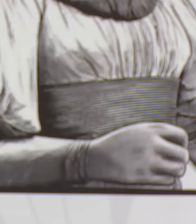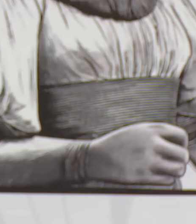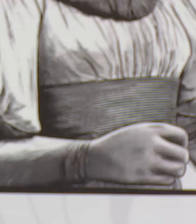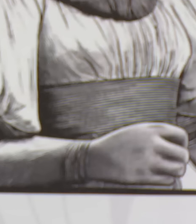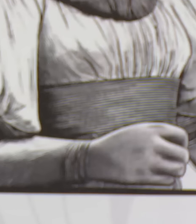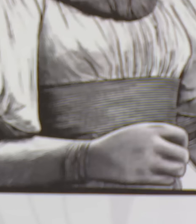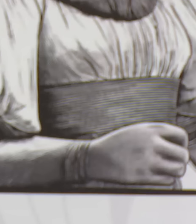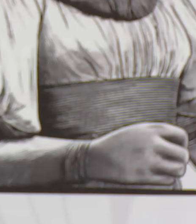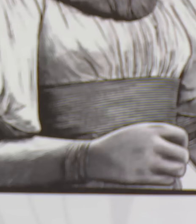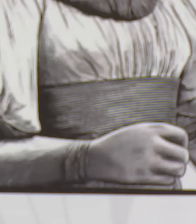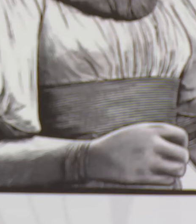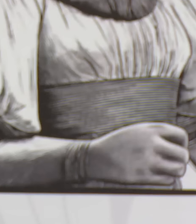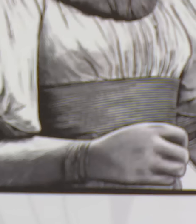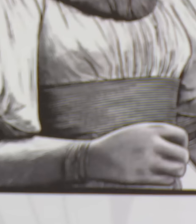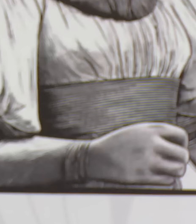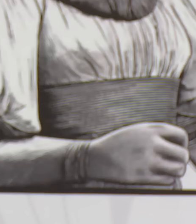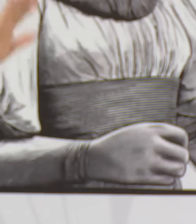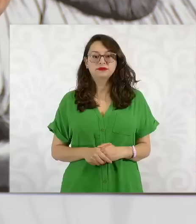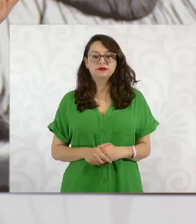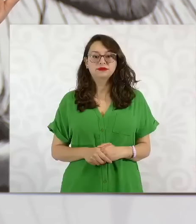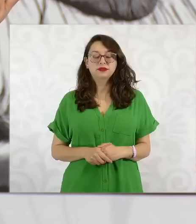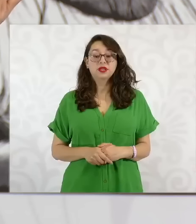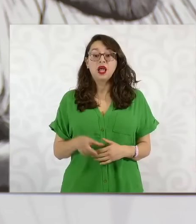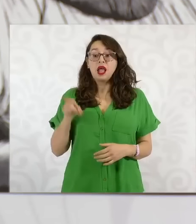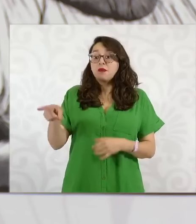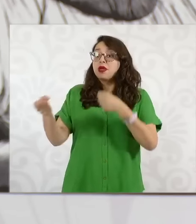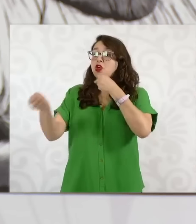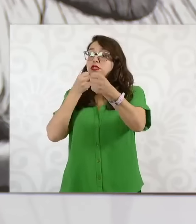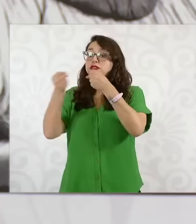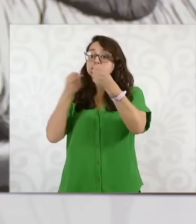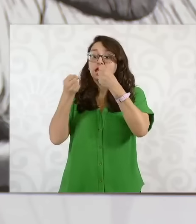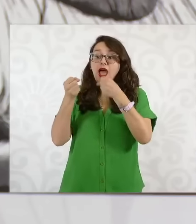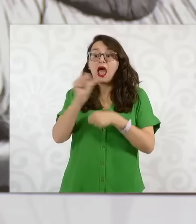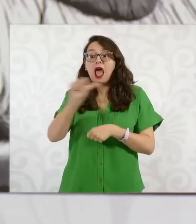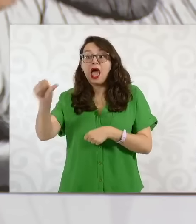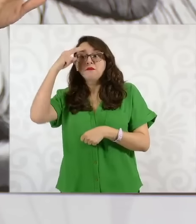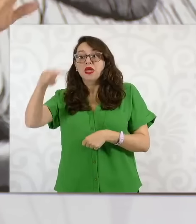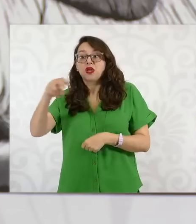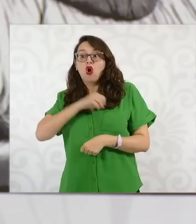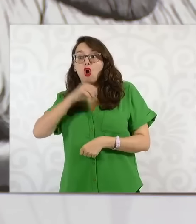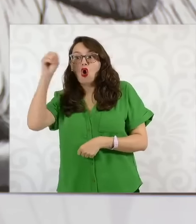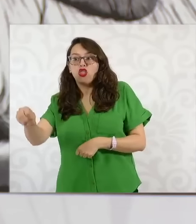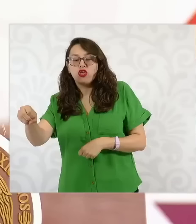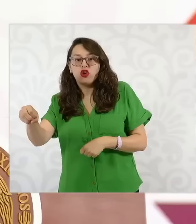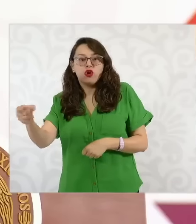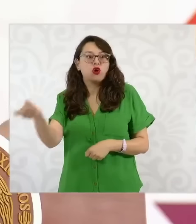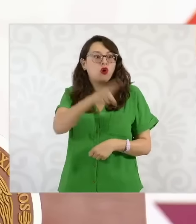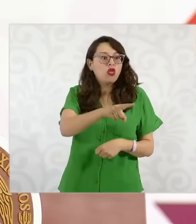y la derecha mexicana quiere a este periodista, pues la derecha mexicana odia al pueblo de México.